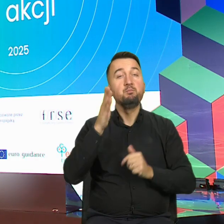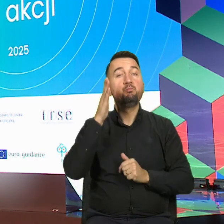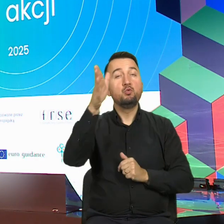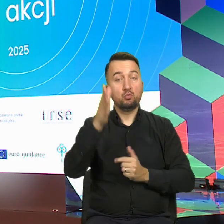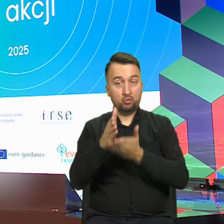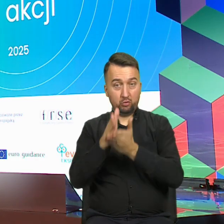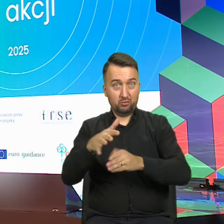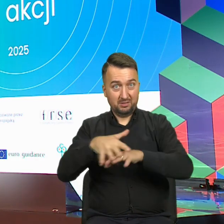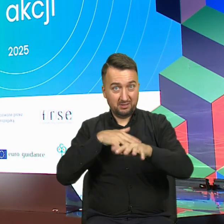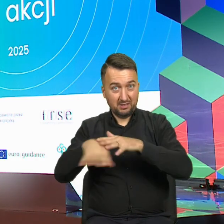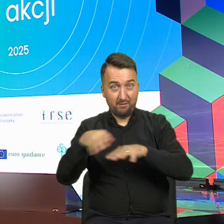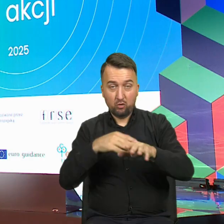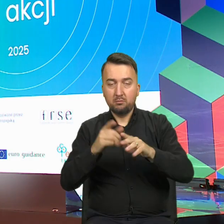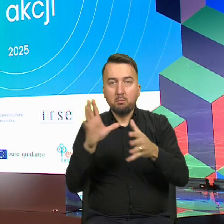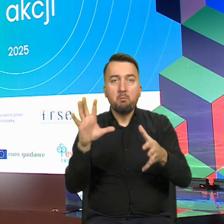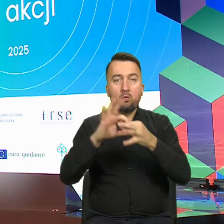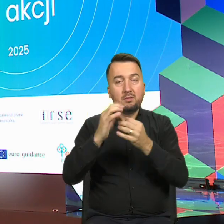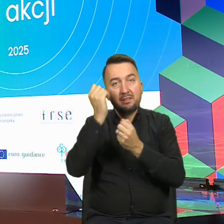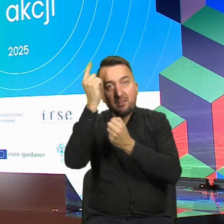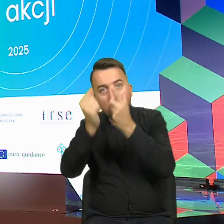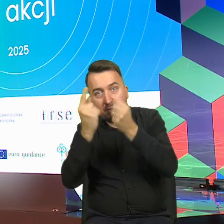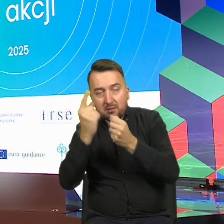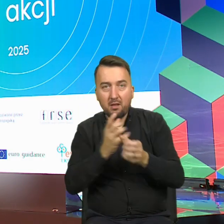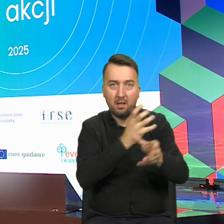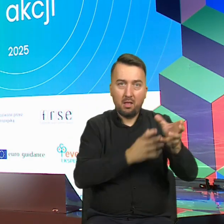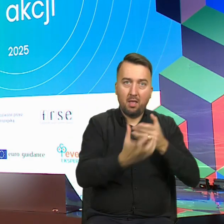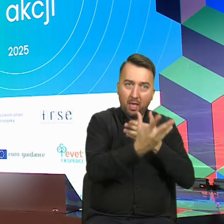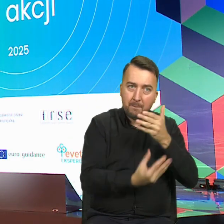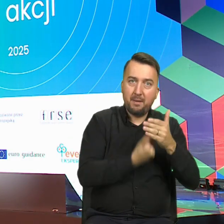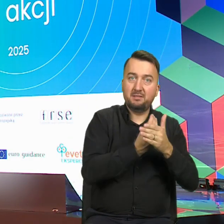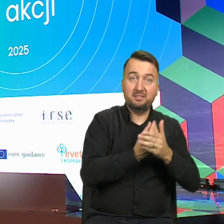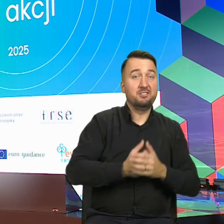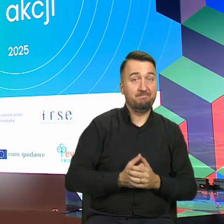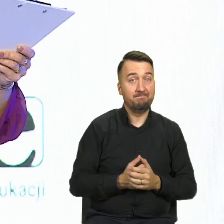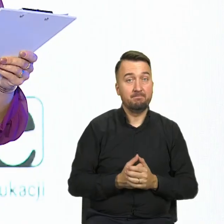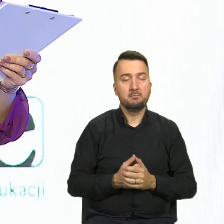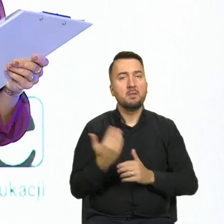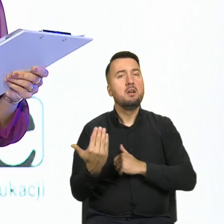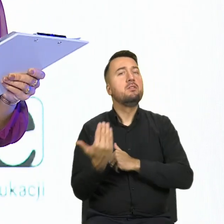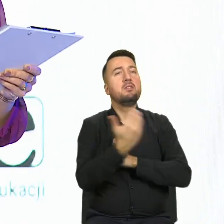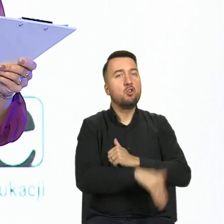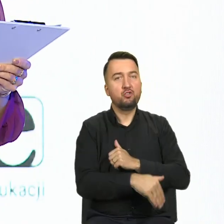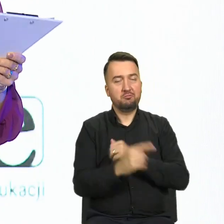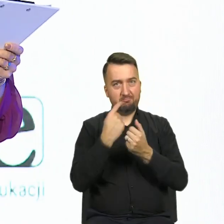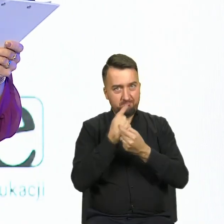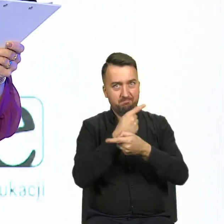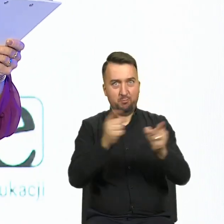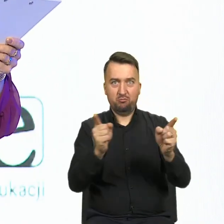których macie państwo do dyspozycji na komisyjnej stronie Europass.eu, wraz z informacją na polskiej stronie Europass.org.pl.